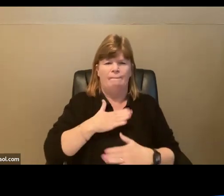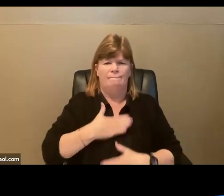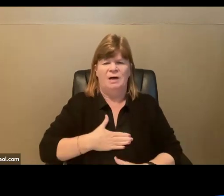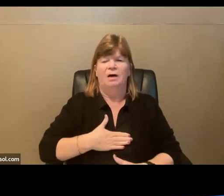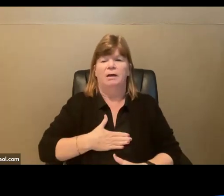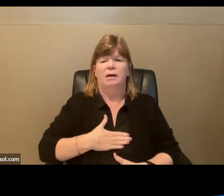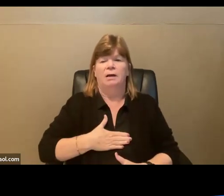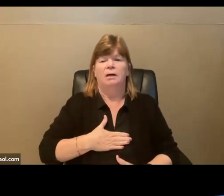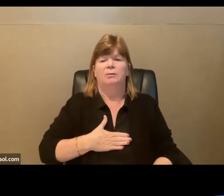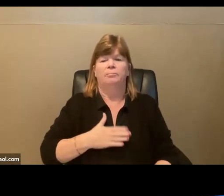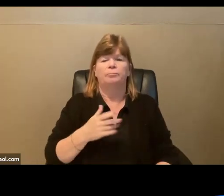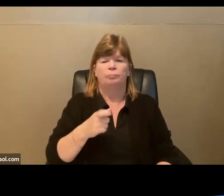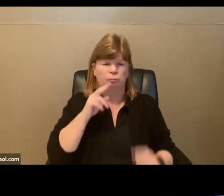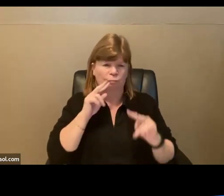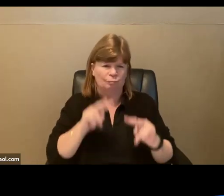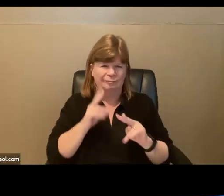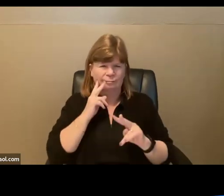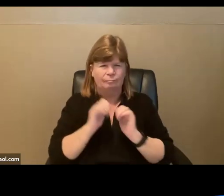ver cómo hacer el rango de movimiento.